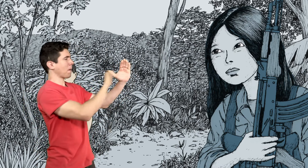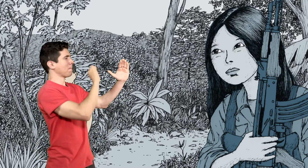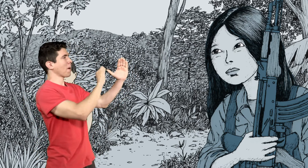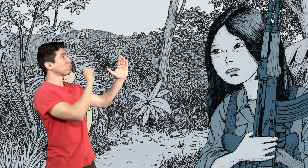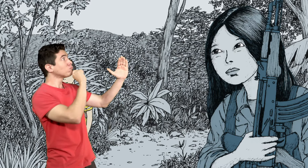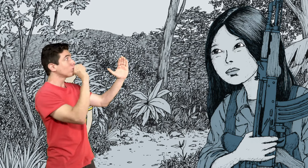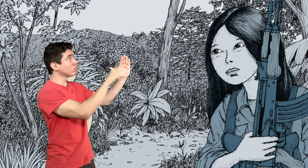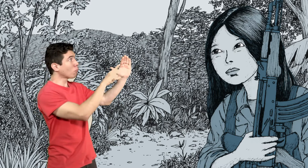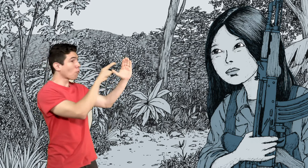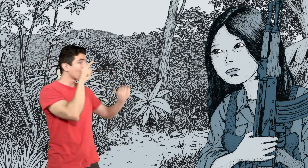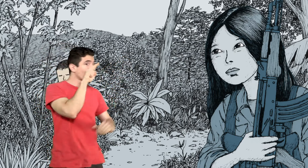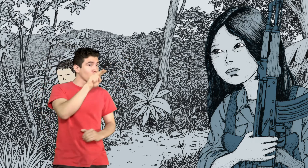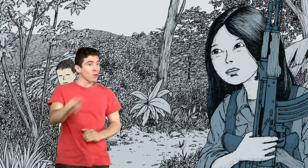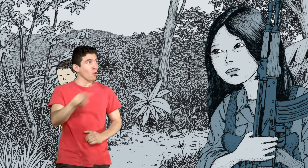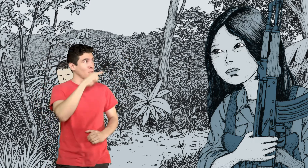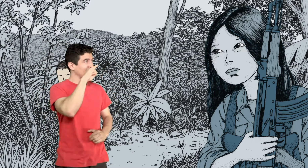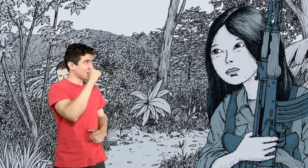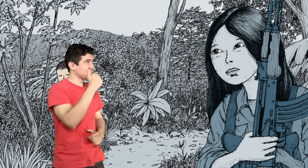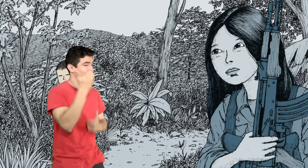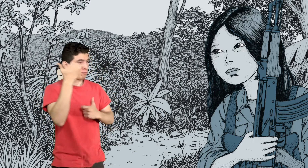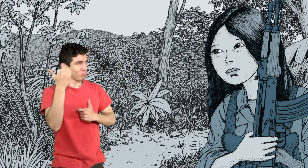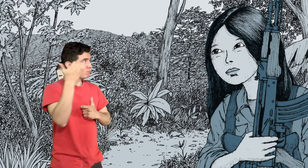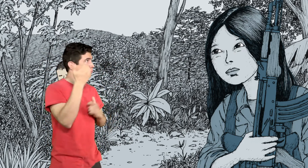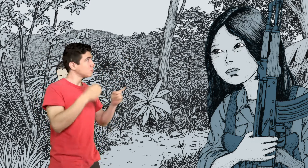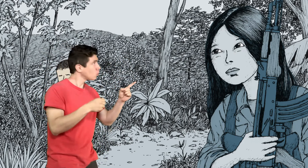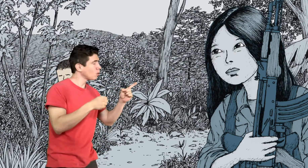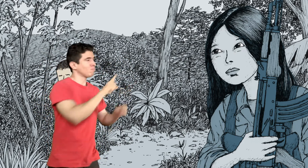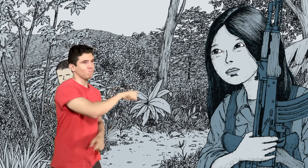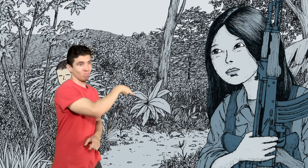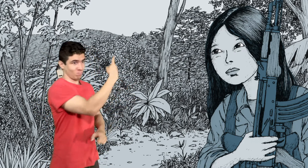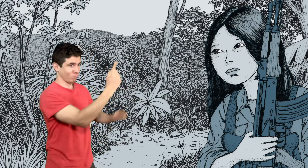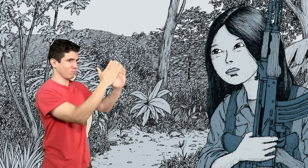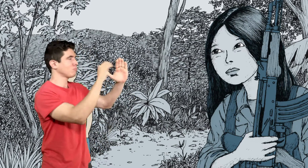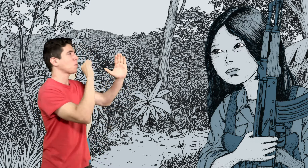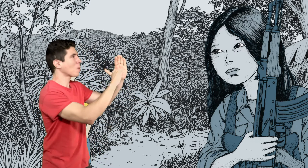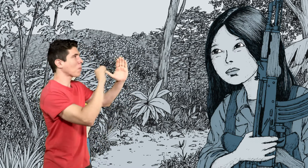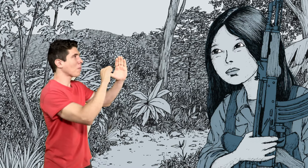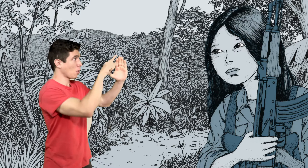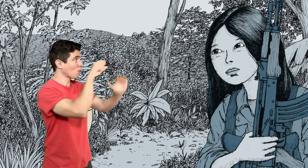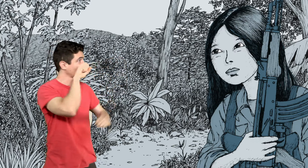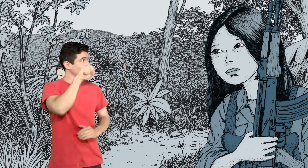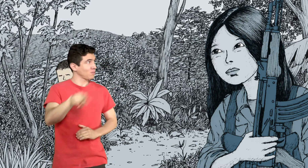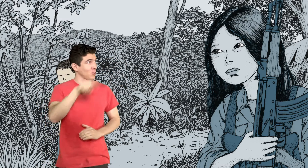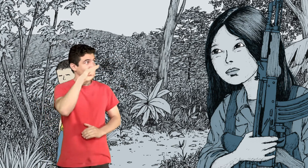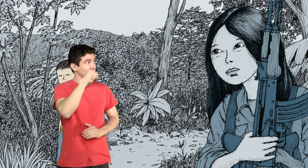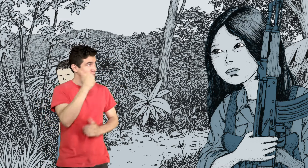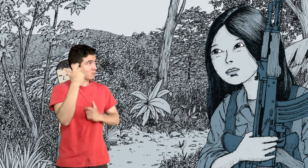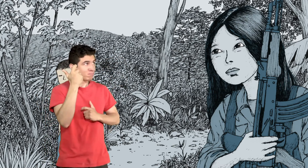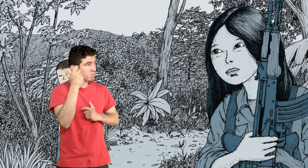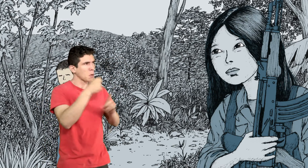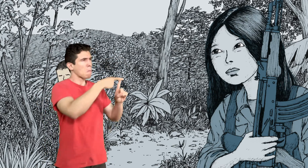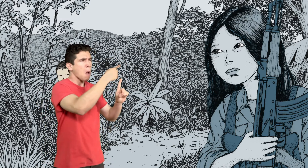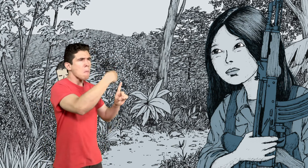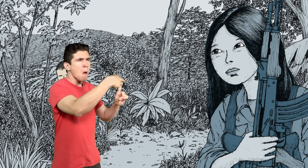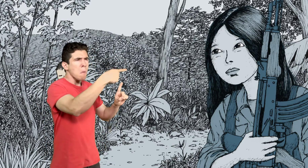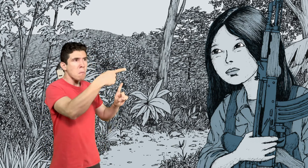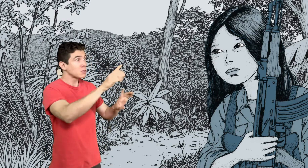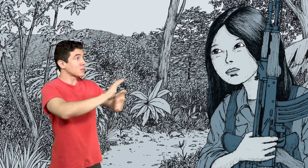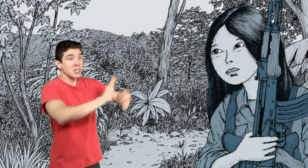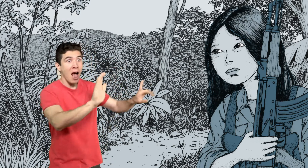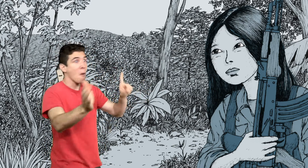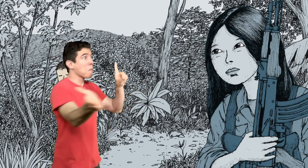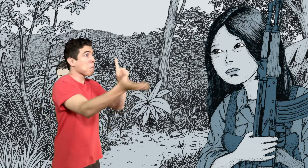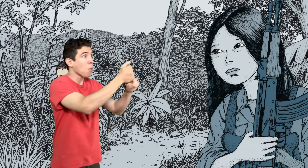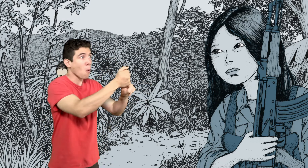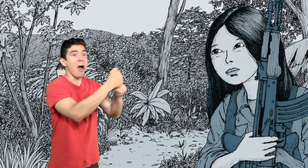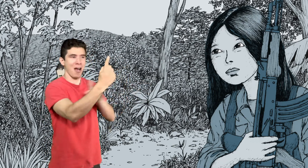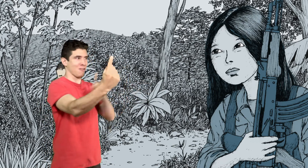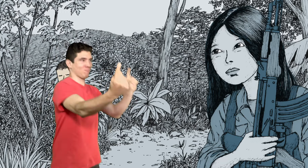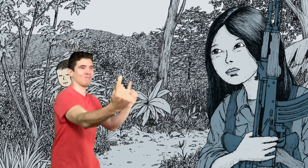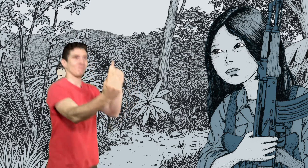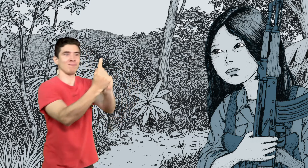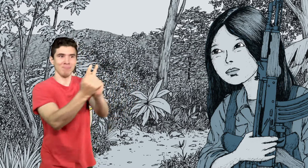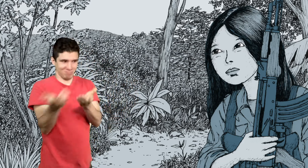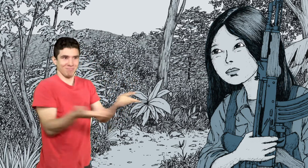quien ha visto a la niña y cuando la encuentre, te aviso.